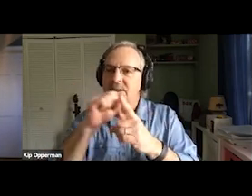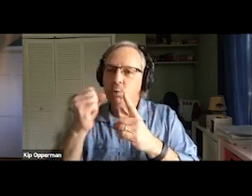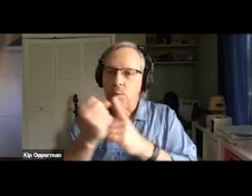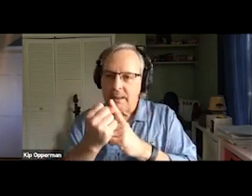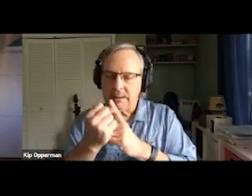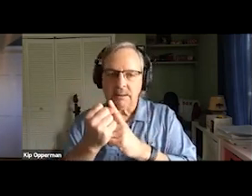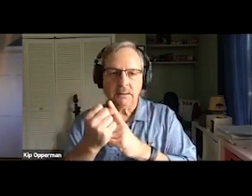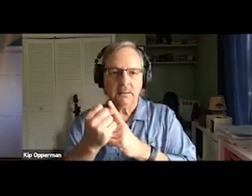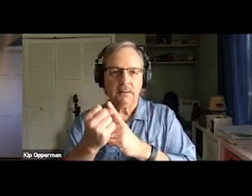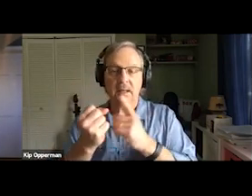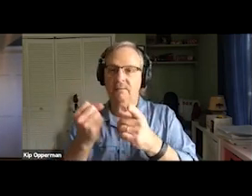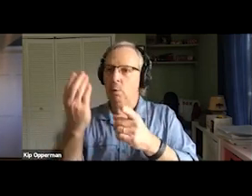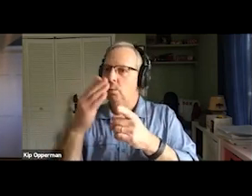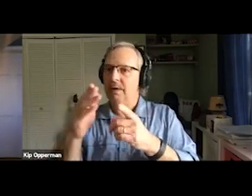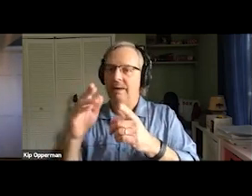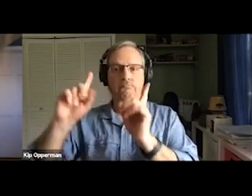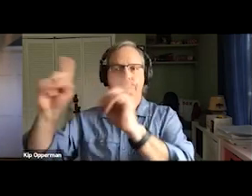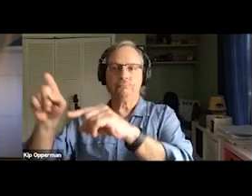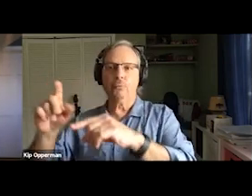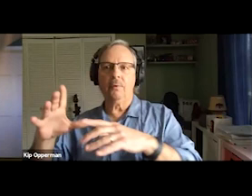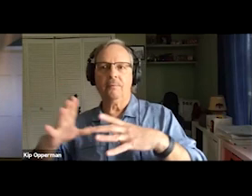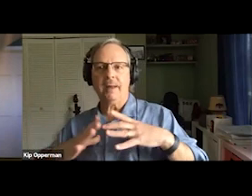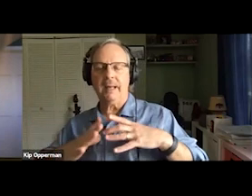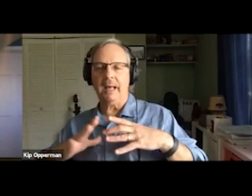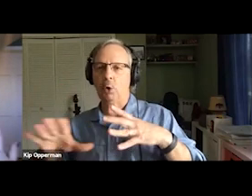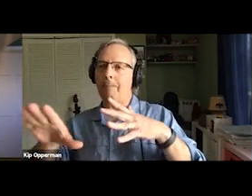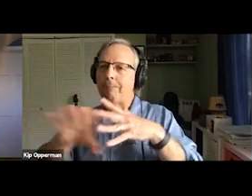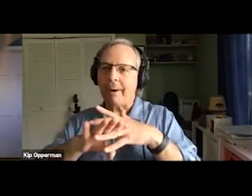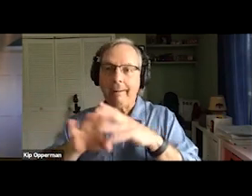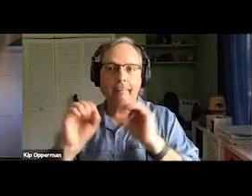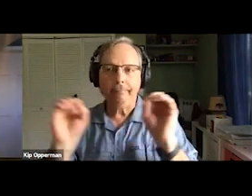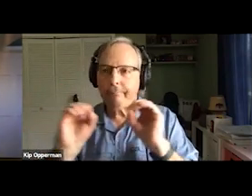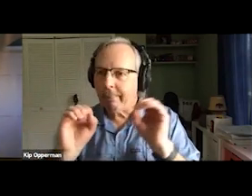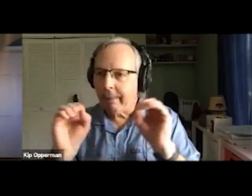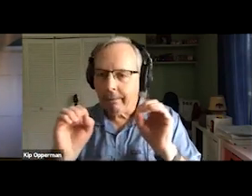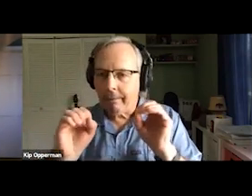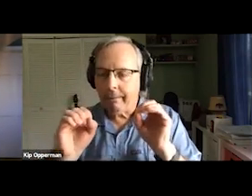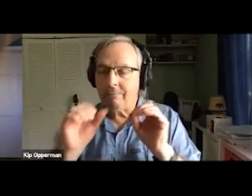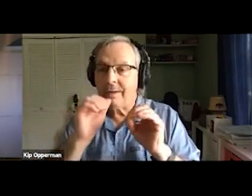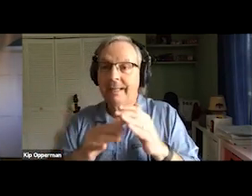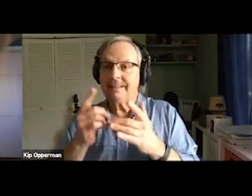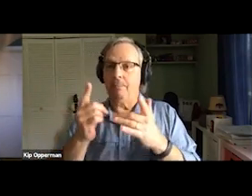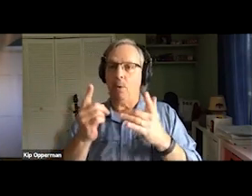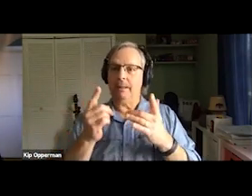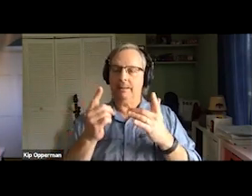Si eres alguien que nunca se toma unas vacaciones, ni siquiera un descanso, si no eres alguien que incluso hace una pausa para almorzar,